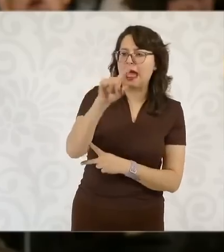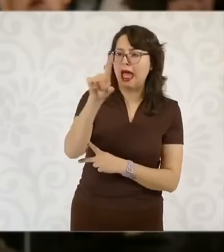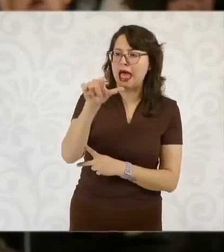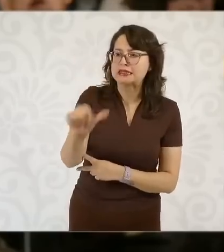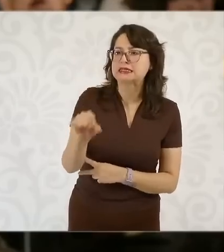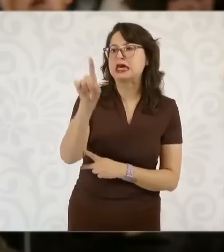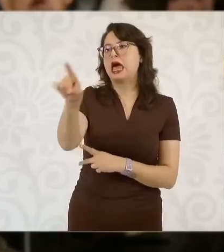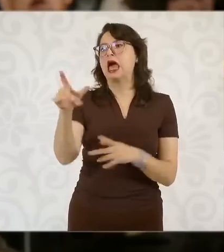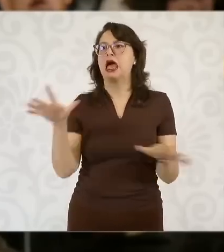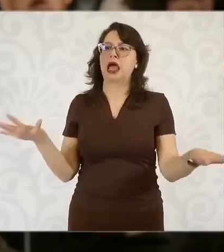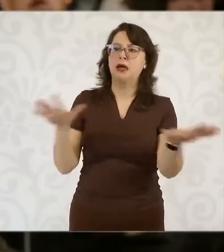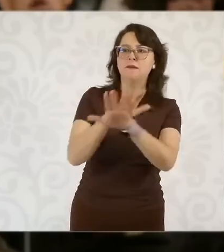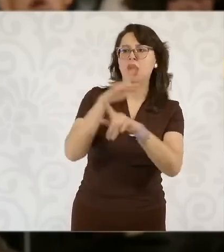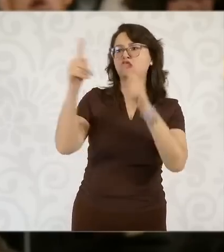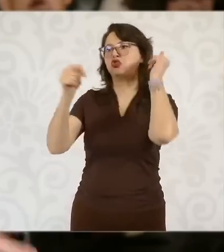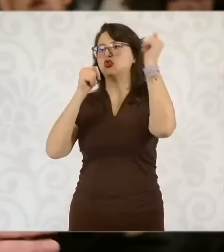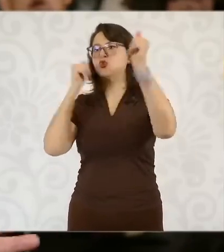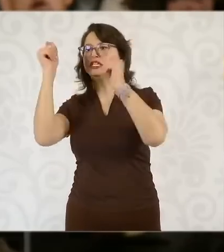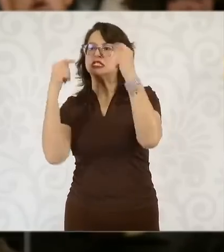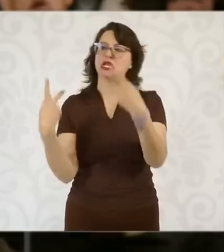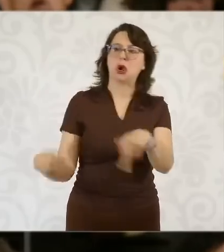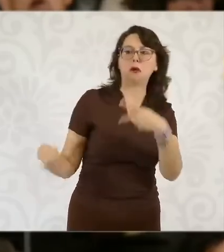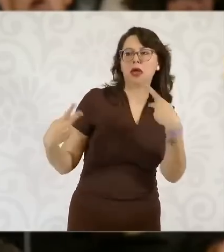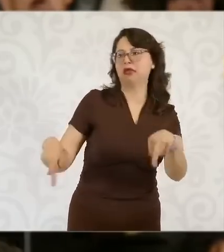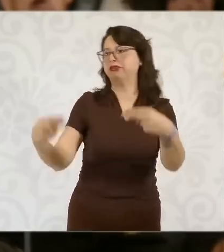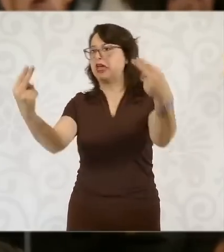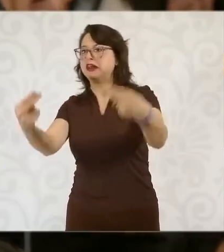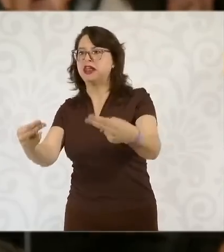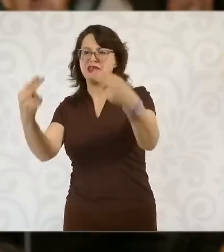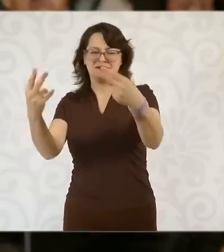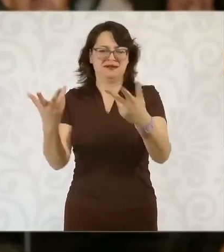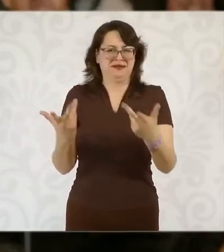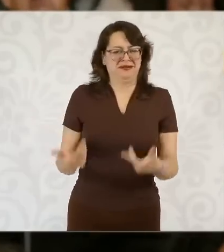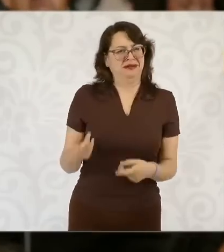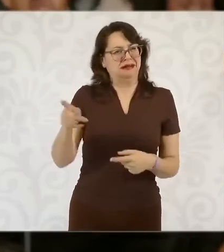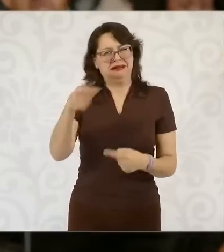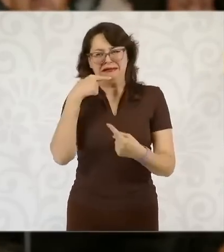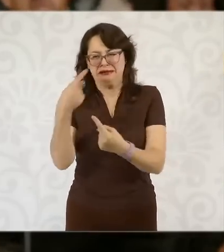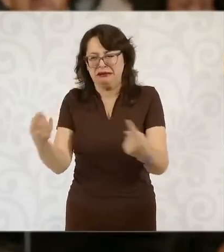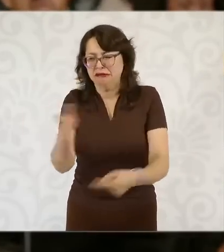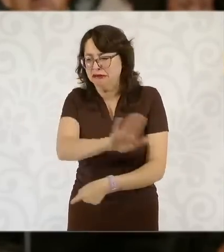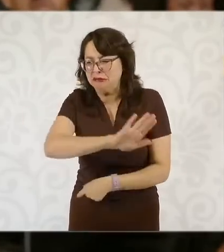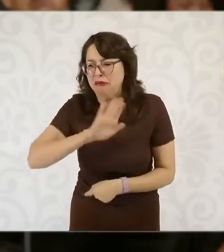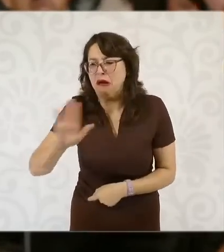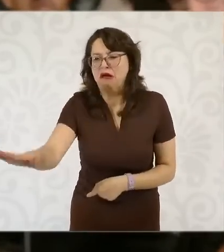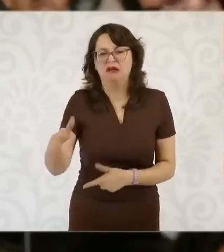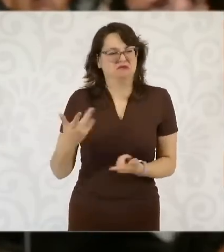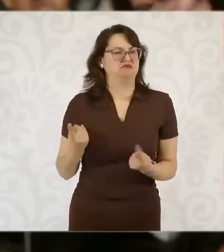también es terrible después de todo lo que ha pasado con las matanzas de niños en en en en gasa